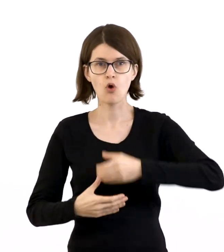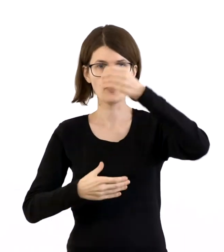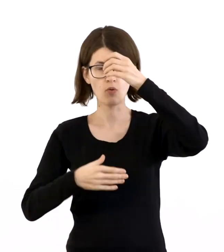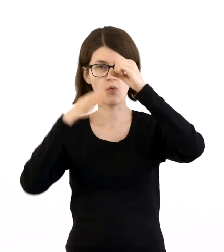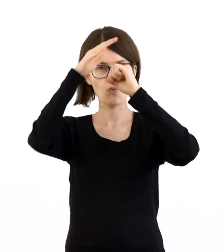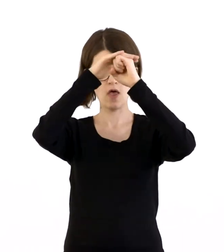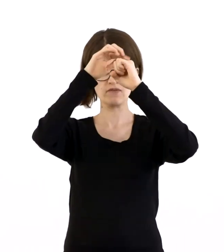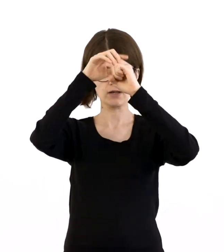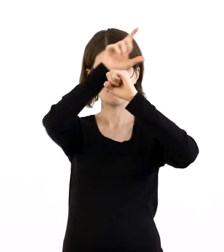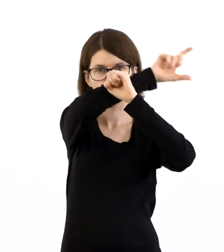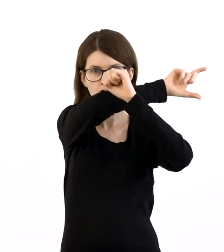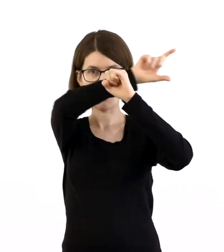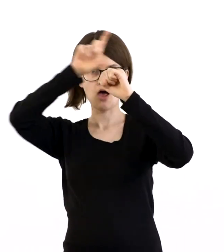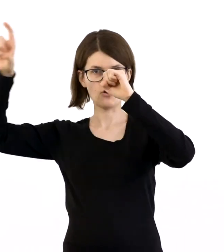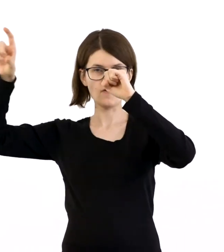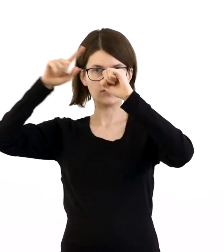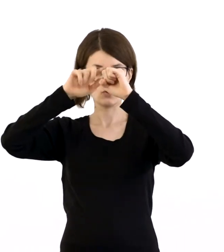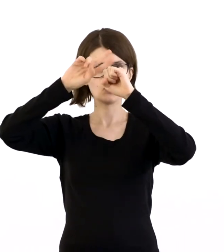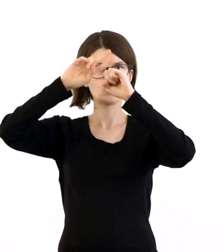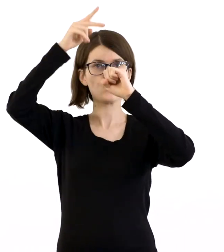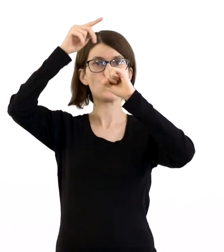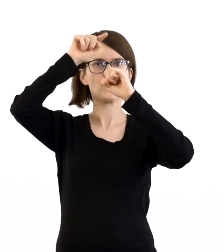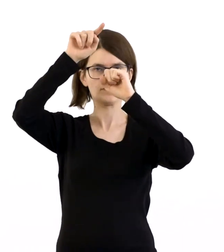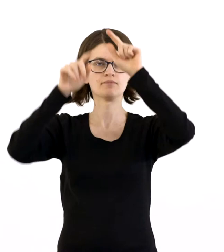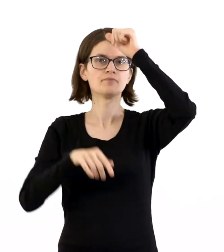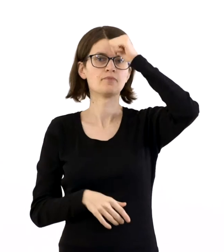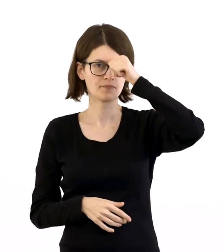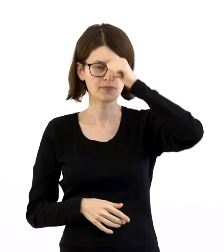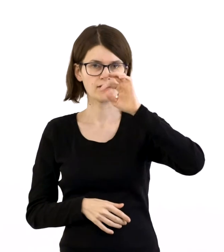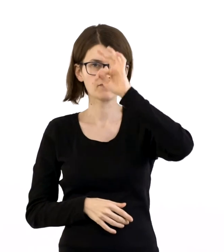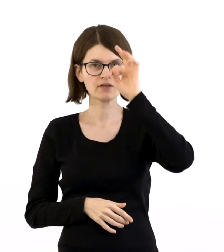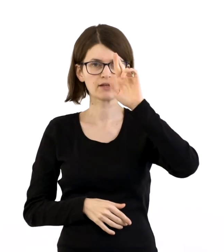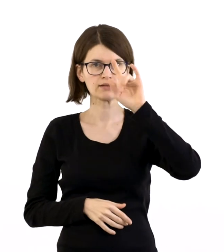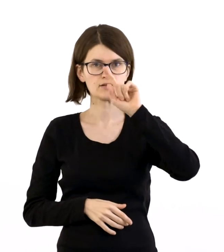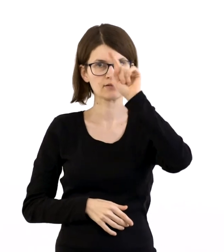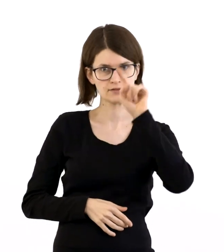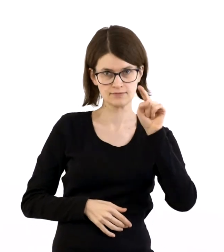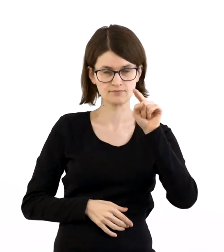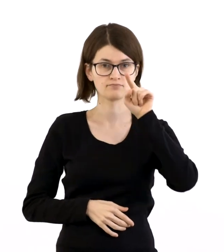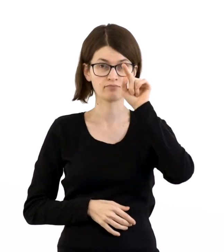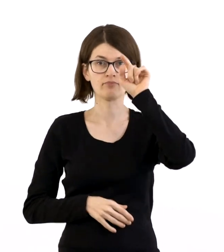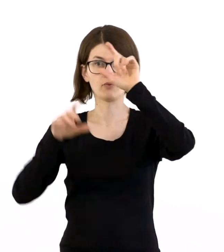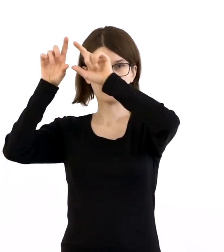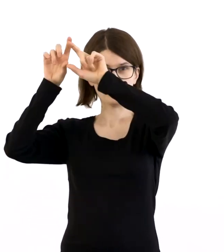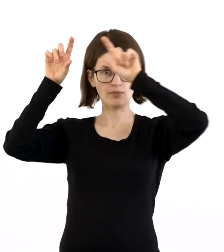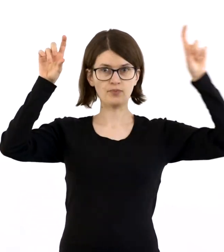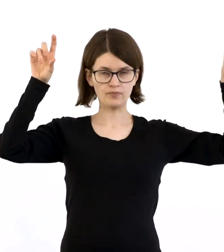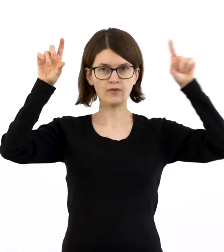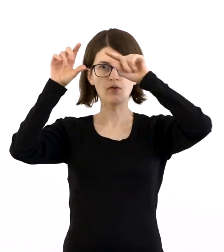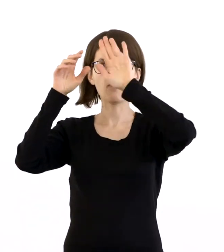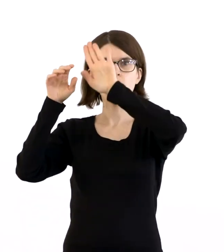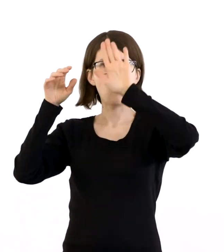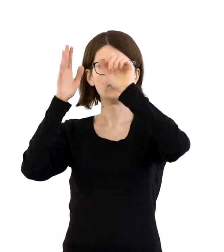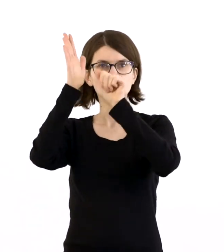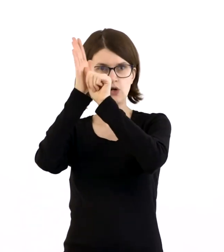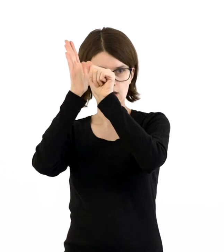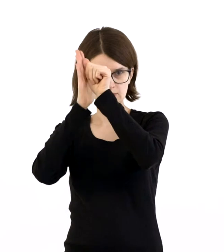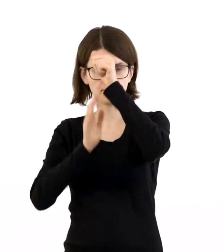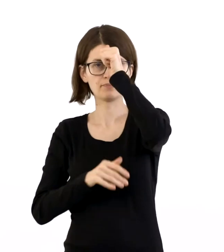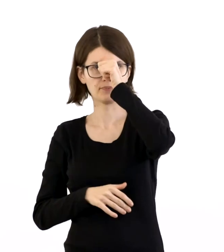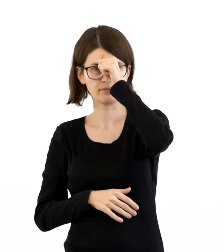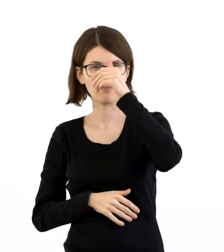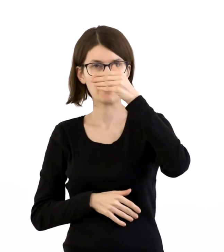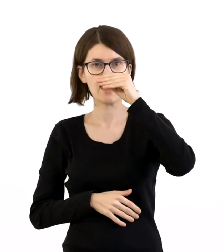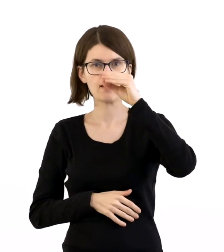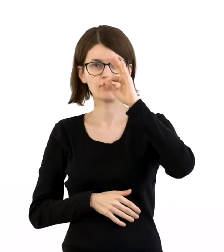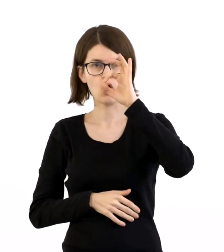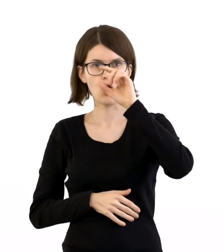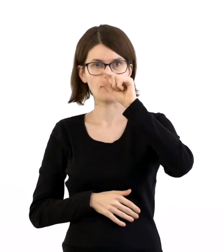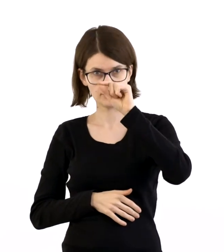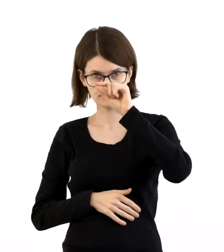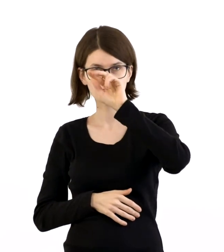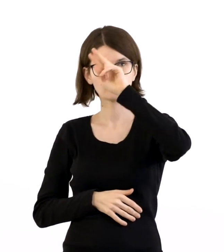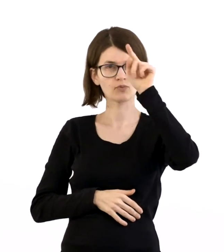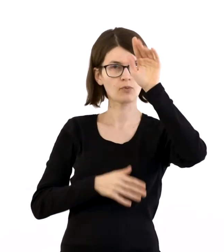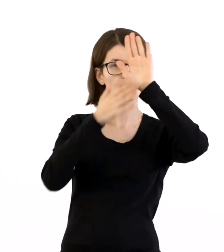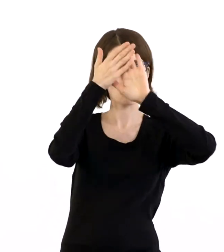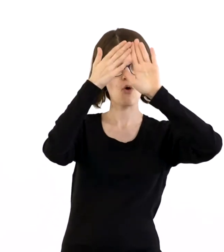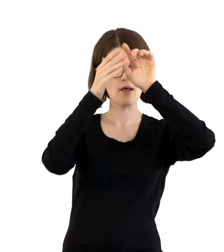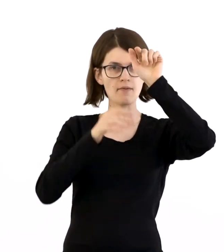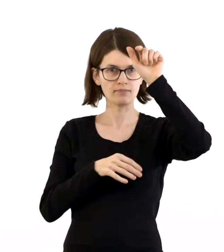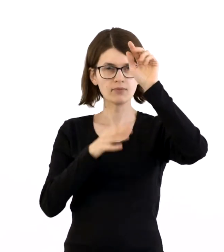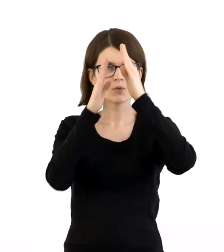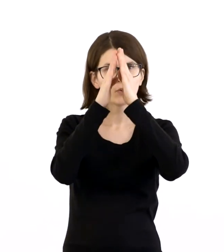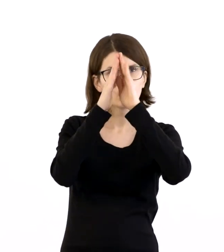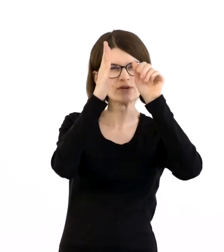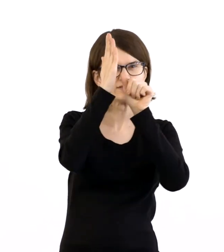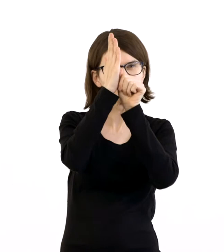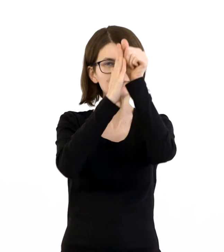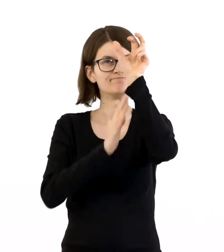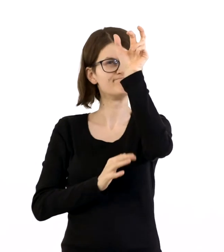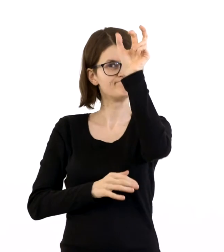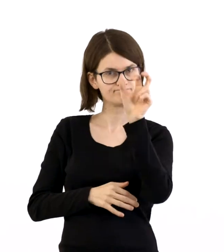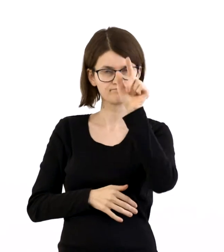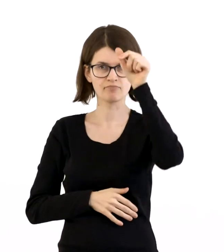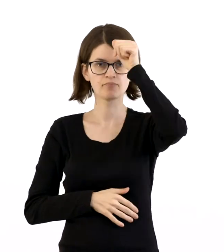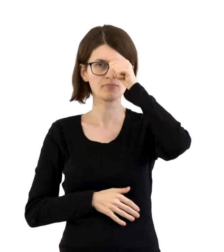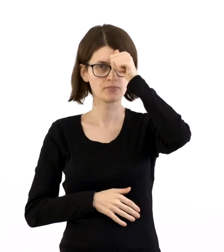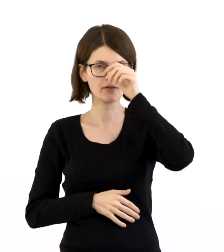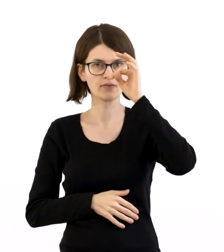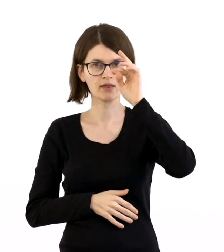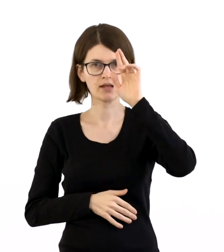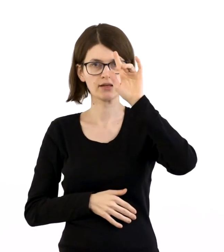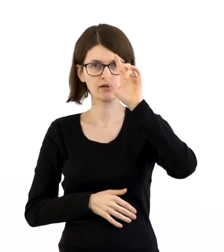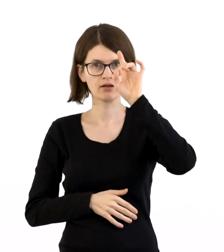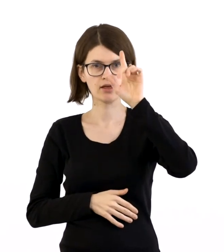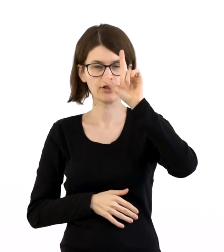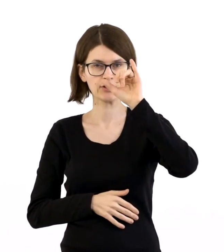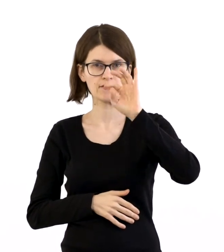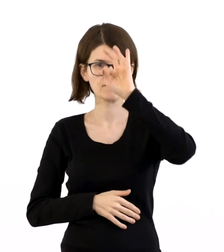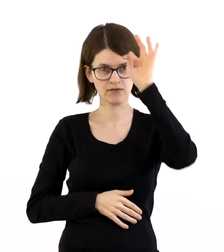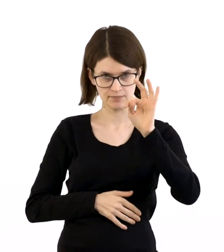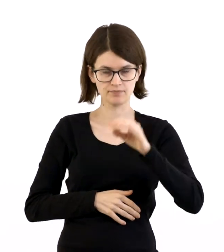Fryz składa się z metop – pól wypełnionych rzeźbą i tryglifów – potrójnych pionowych żłobkowań.